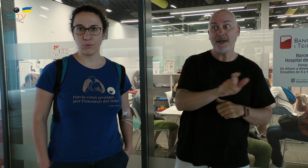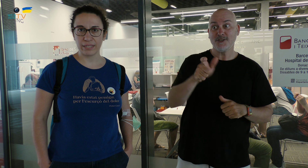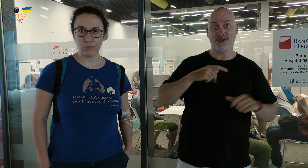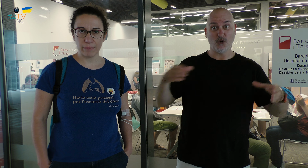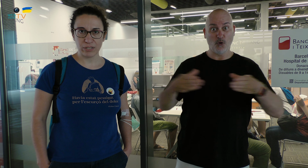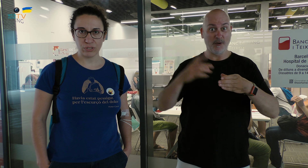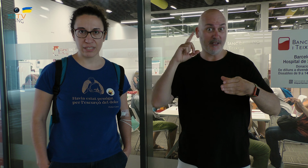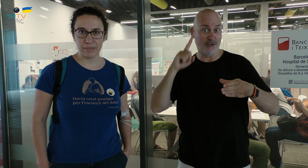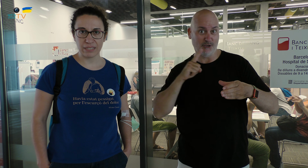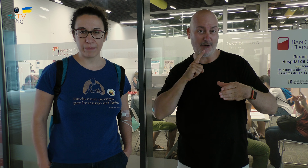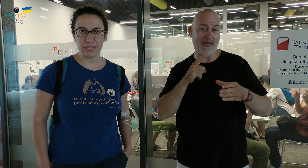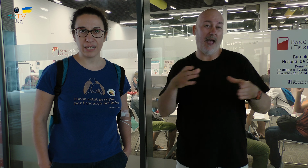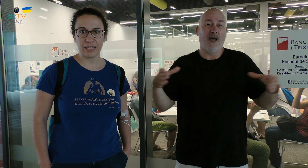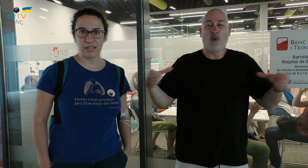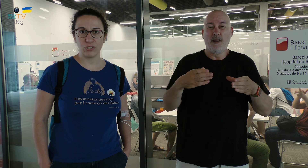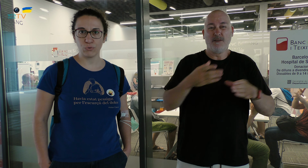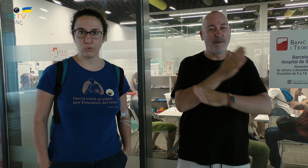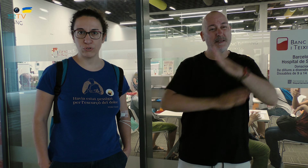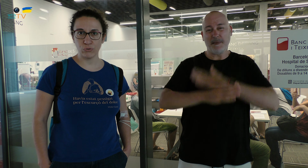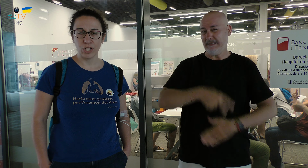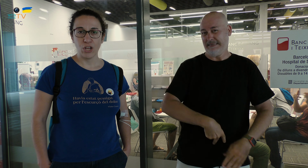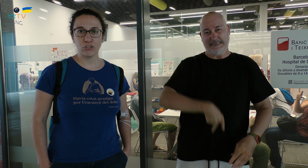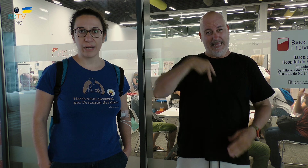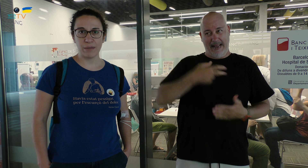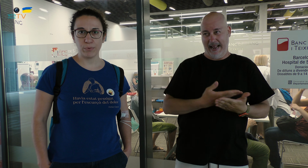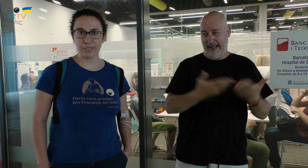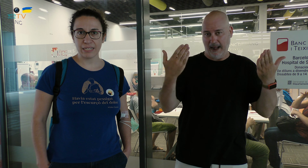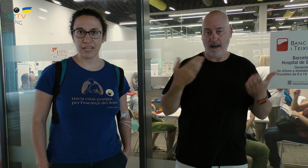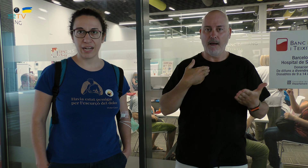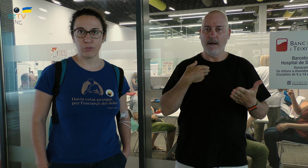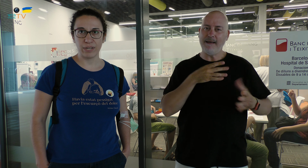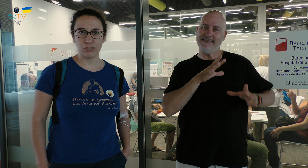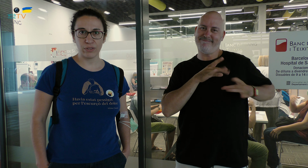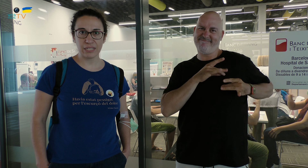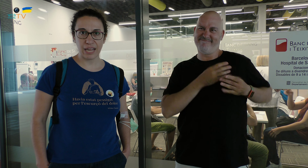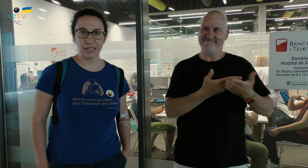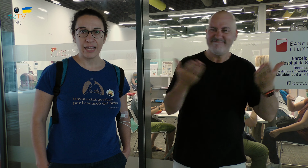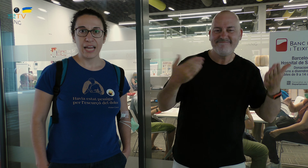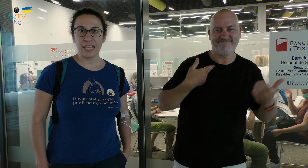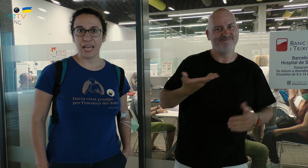i el col·lectiu de persones amb discapacitat en el seu conjunt sobre la importància de la donació de sang